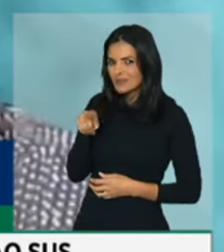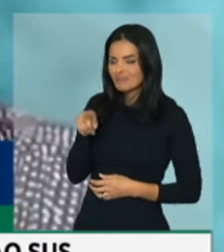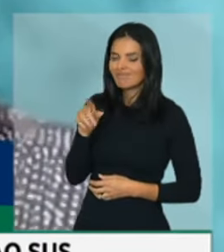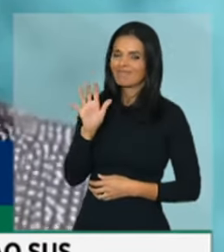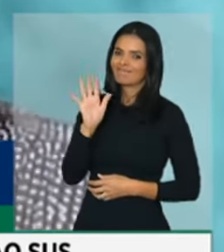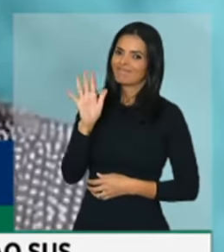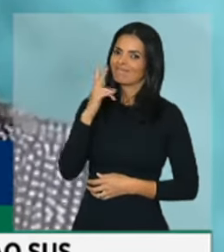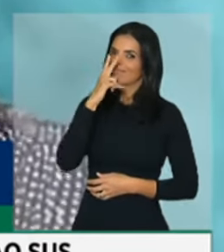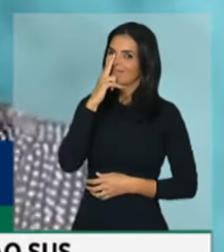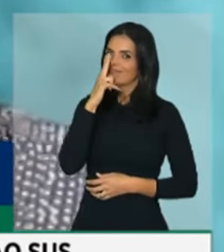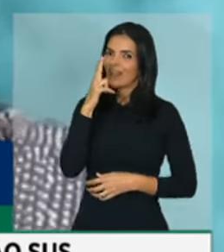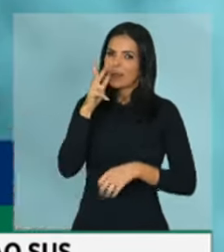POR ISSO, SE PUDER DETALHADO E TRABALHADO PARA QUE NÃO HAJA